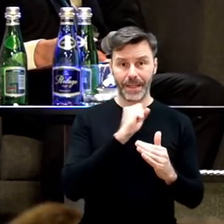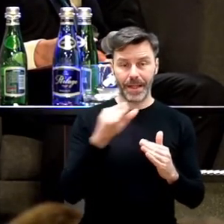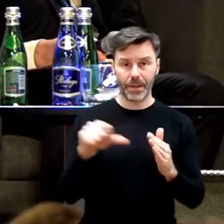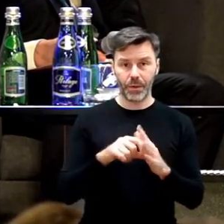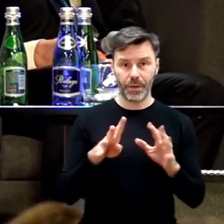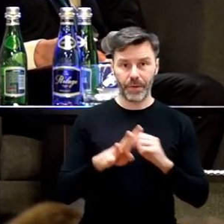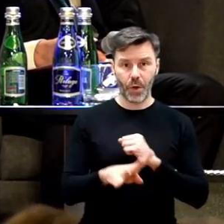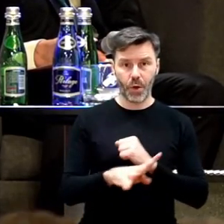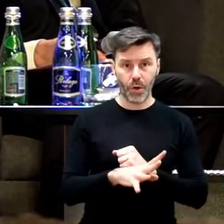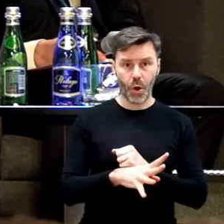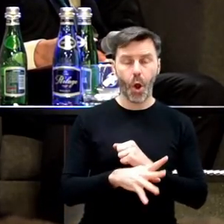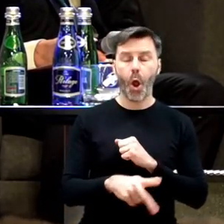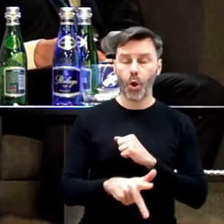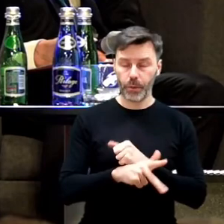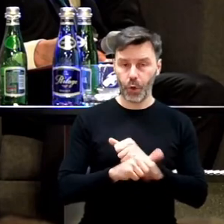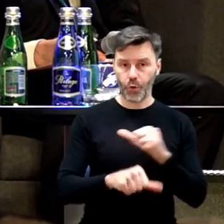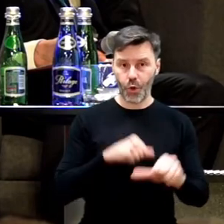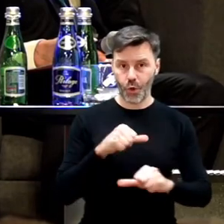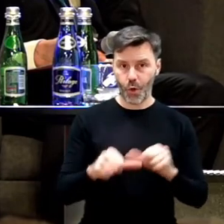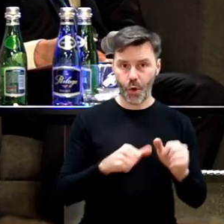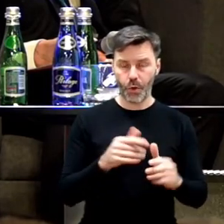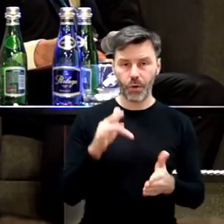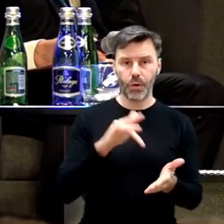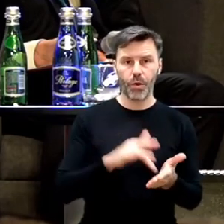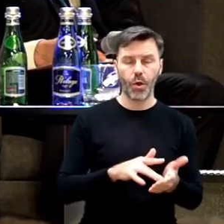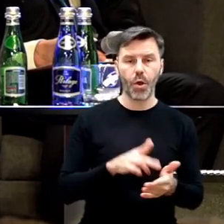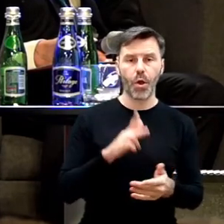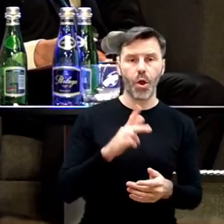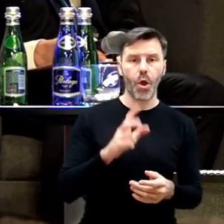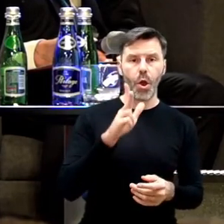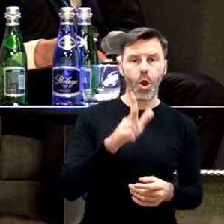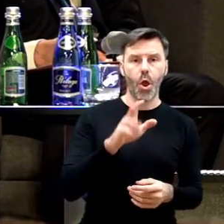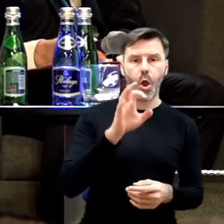czyli mamy do czynienia z możliwością dogęszczania struktury miasta,